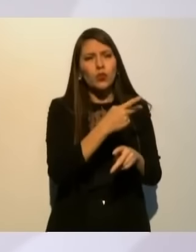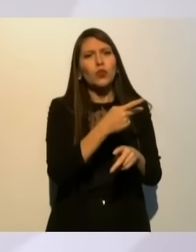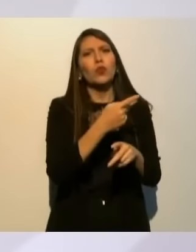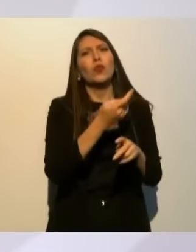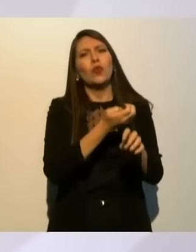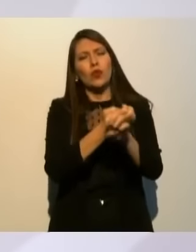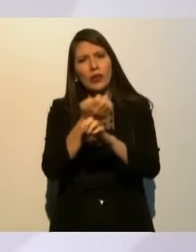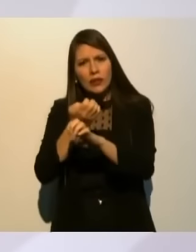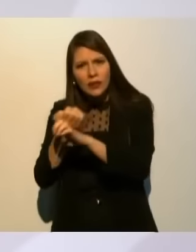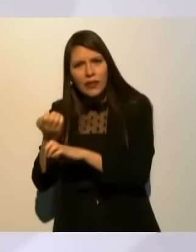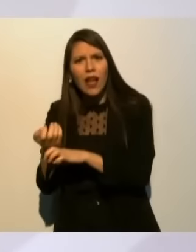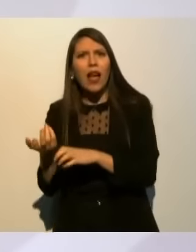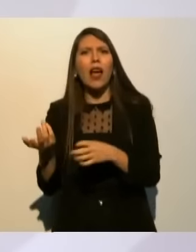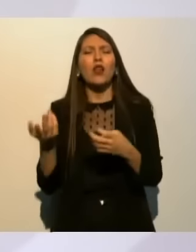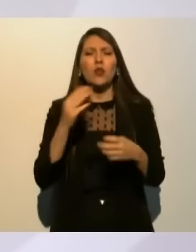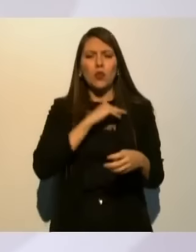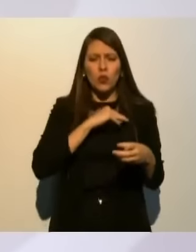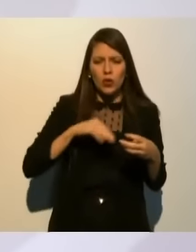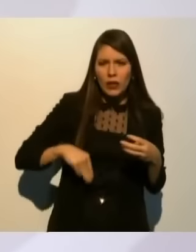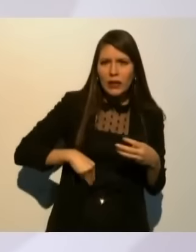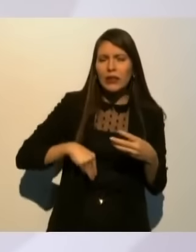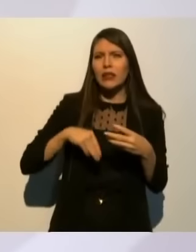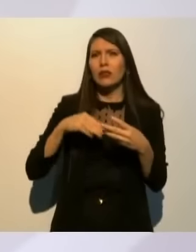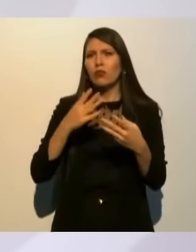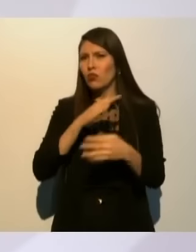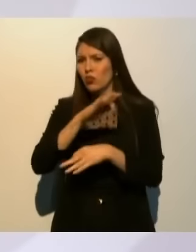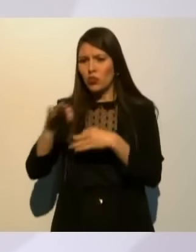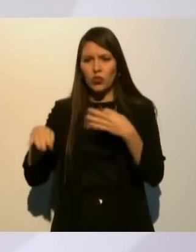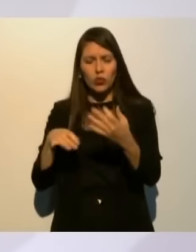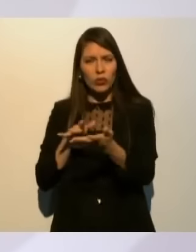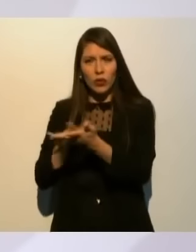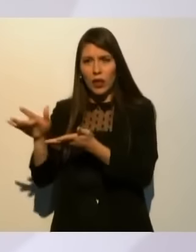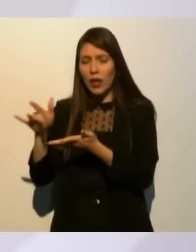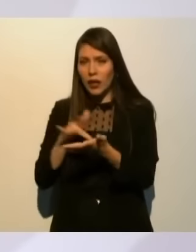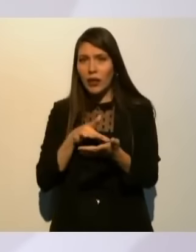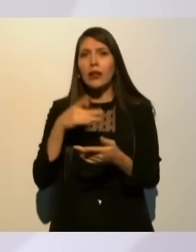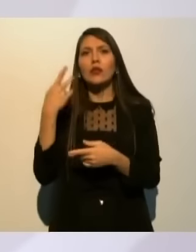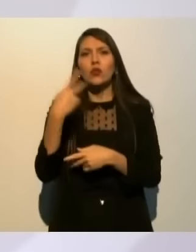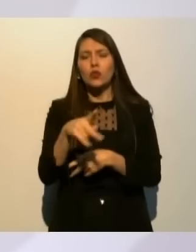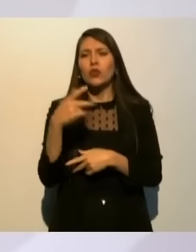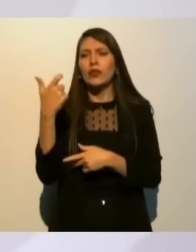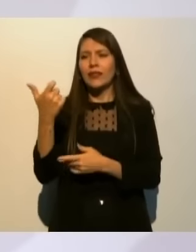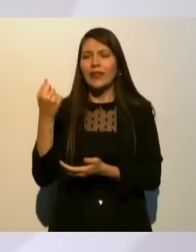recursos municipales a través del fondo de aportaciones para la infraestructura social